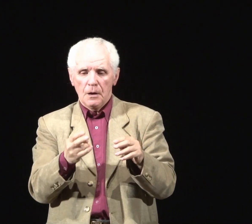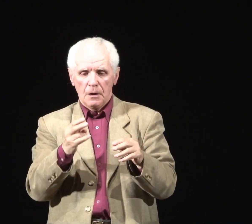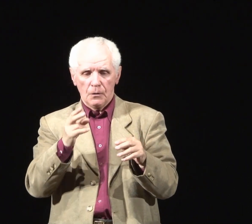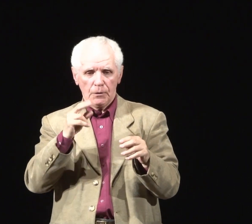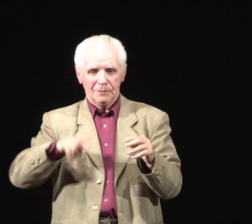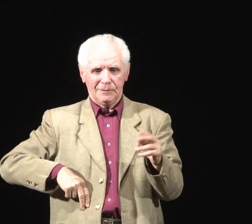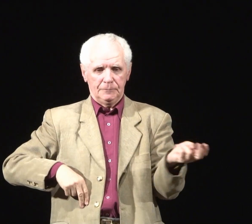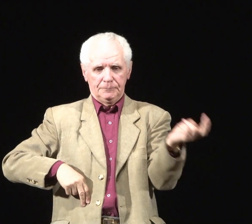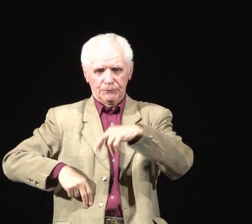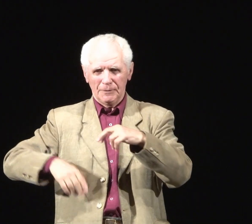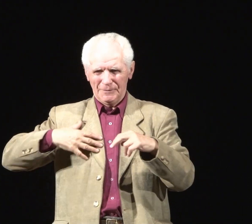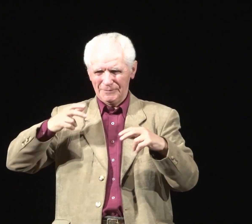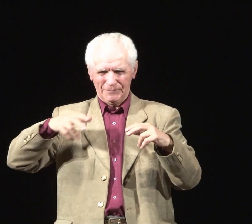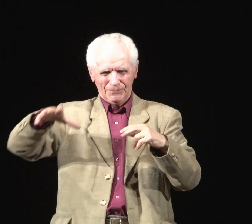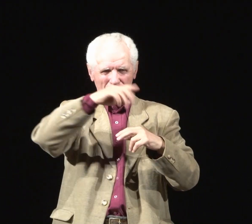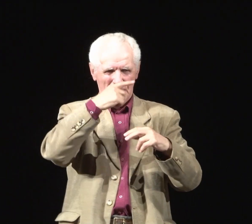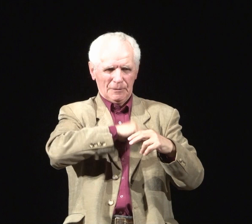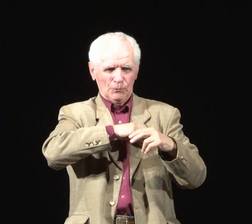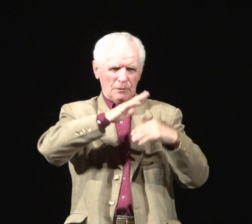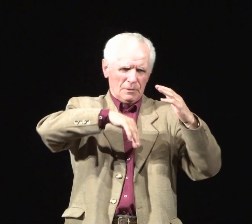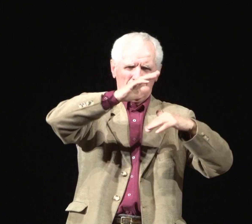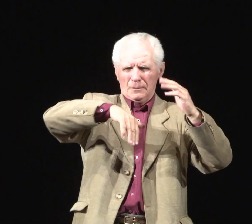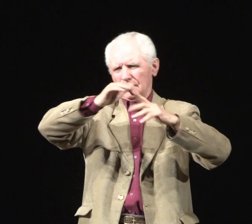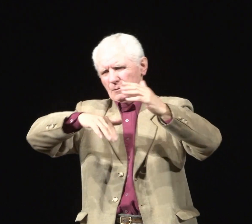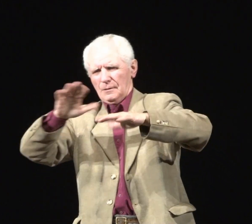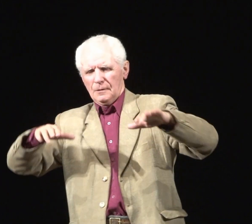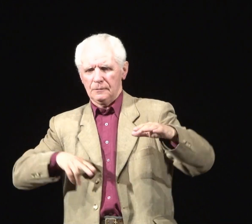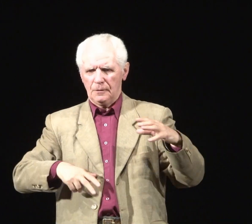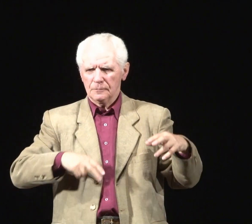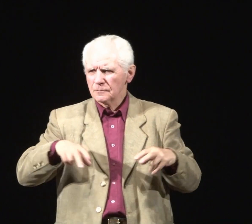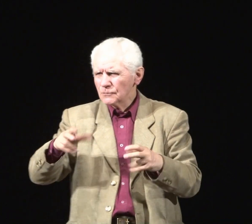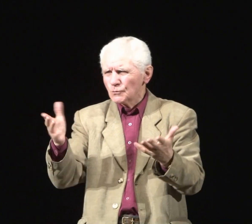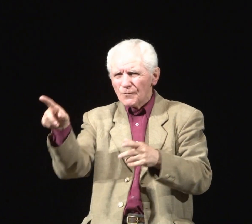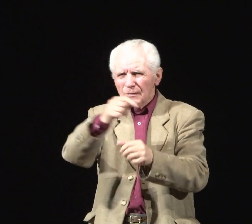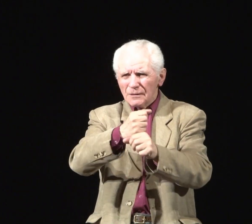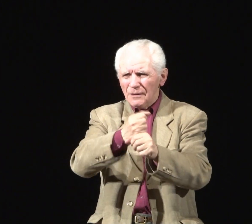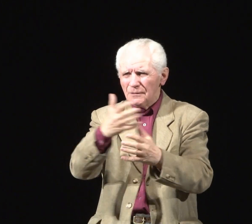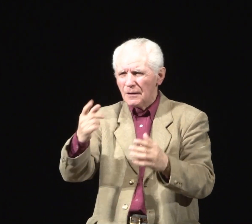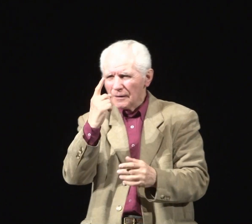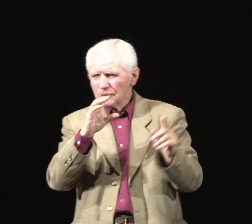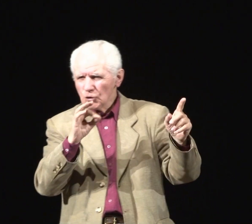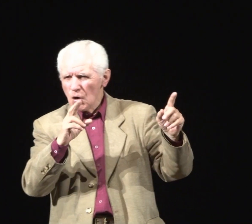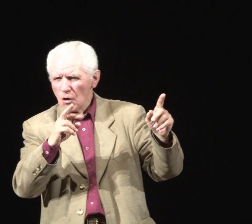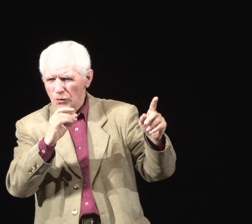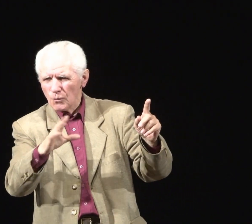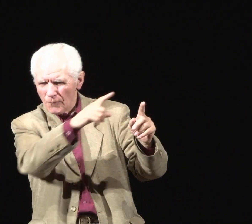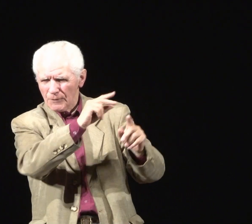Один раз пришел директор, посмотрел на слышащих, которые болтали и сказал: "Что вы делаете? Посмотрите на Соколова! Вот кто работает!"